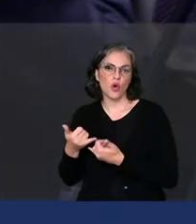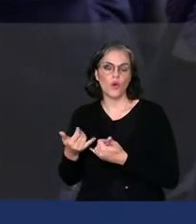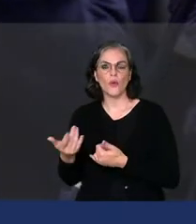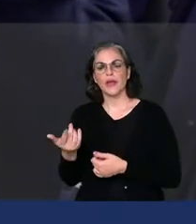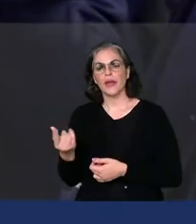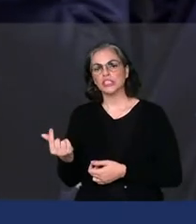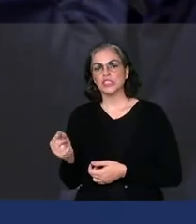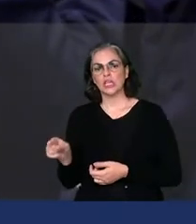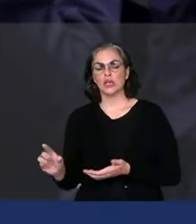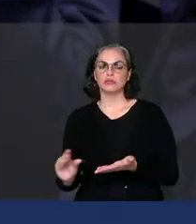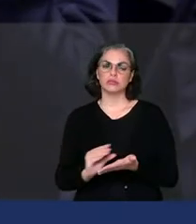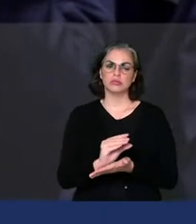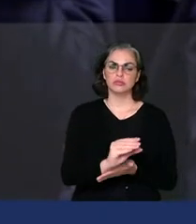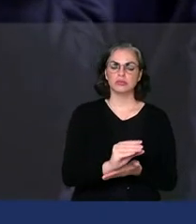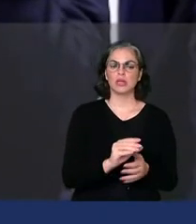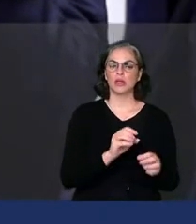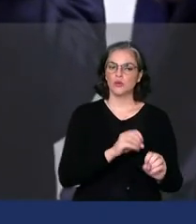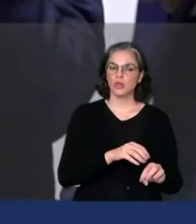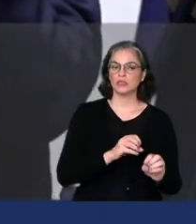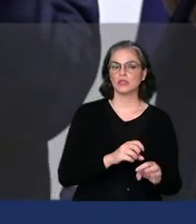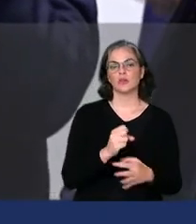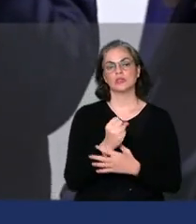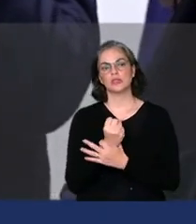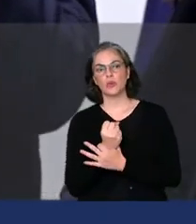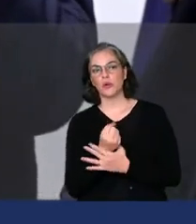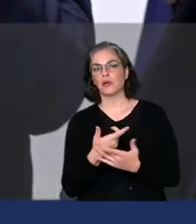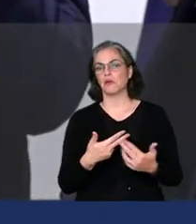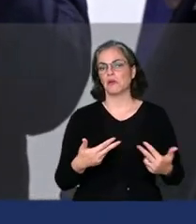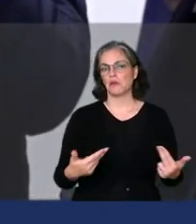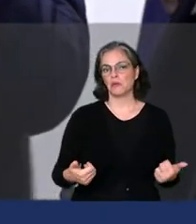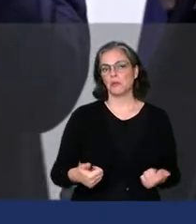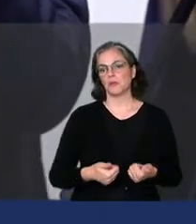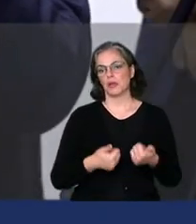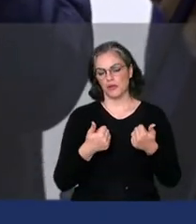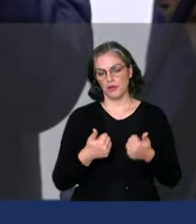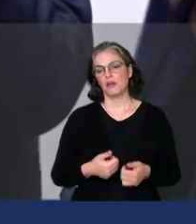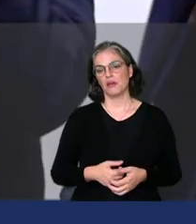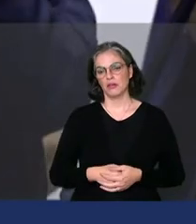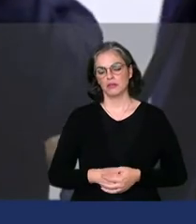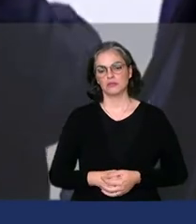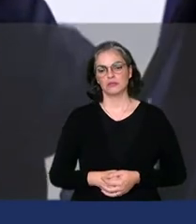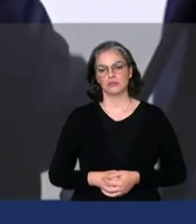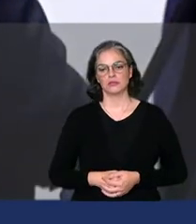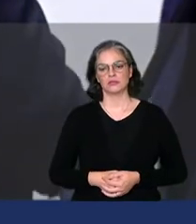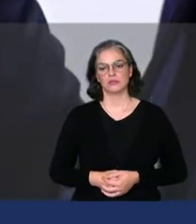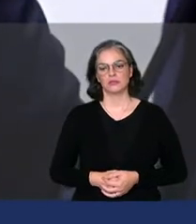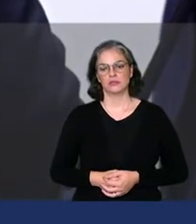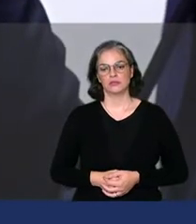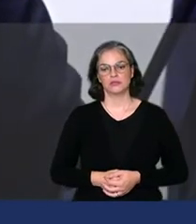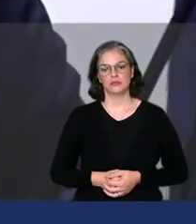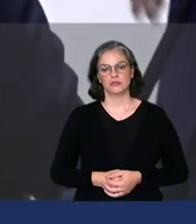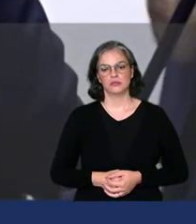LEGALIZAÇÃO DO PRÓPRIO JOGO QUANDO DIZ RESPEITO AO FORTALECIMENTO DE SAÚDE, CRIANÇA E ADOLESCENTE, SEGURANÇA PÚBLICA. AGORA VEJA, SE NÓS ESTAMOS FALANDO DE SEGURANÇA PÚBLICA, COMO